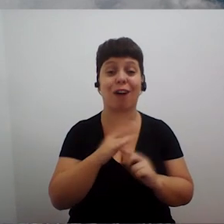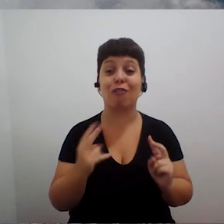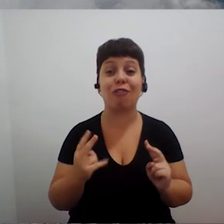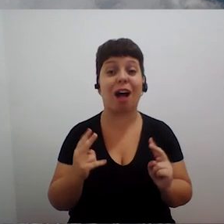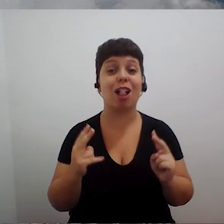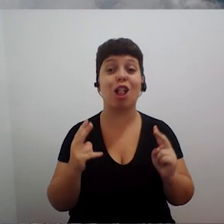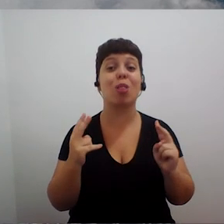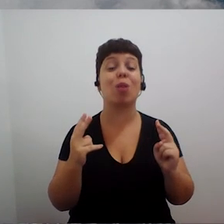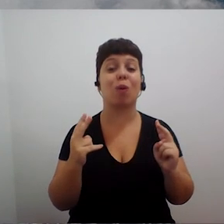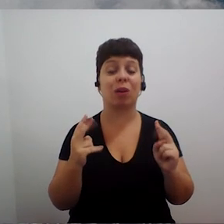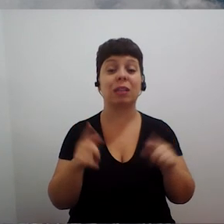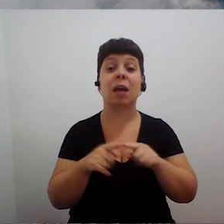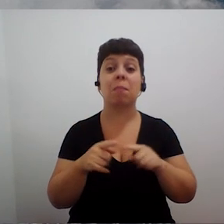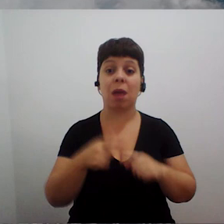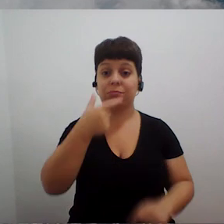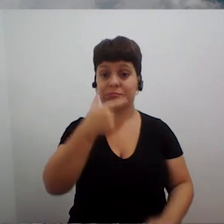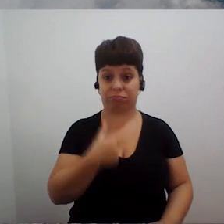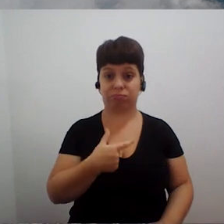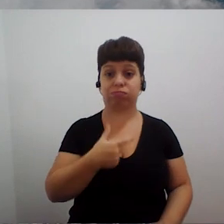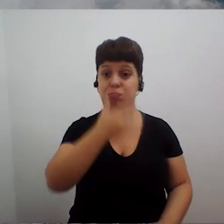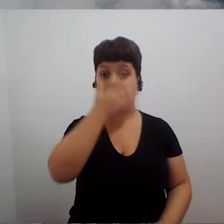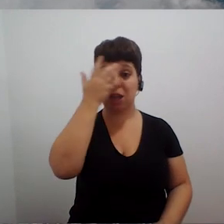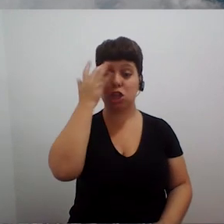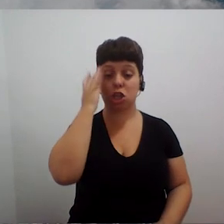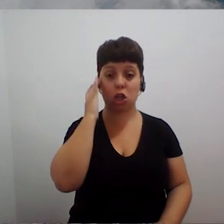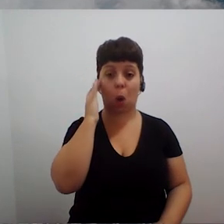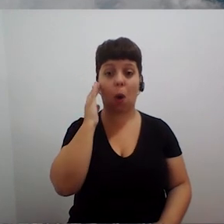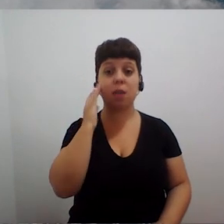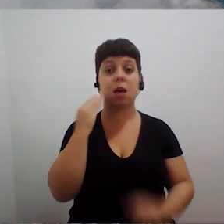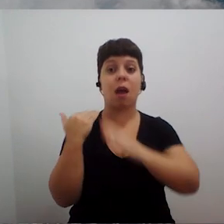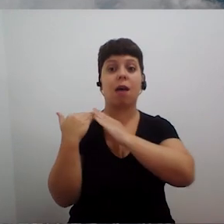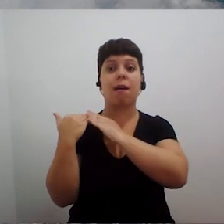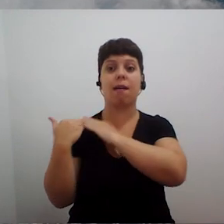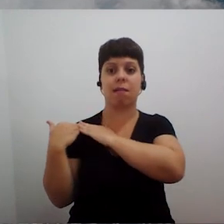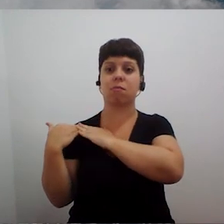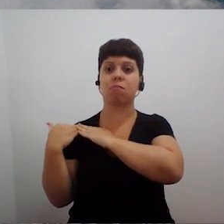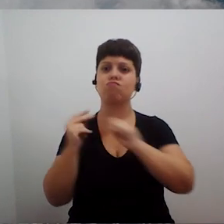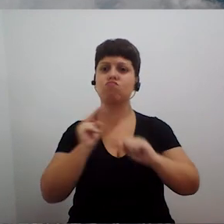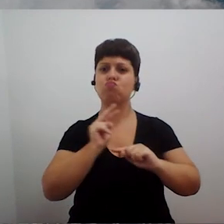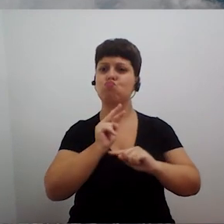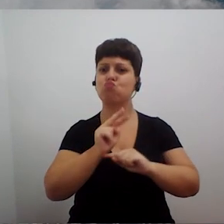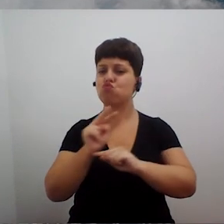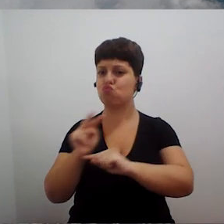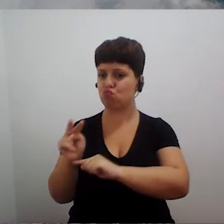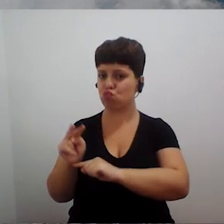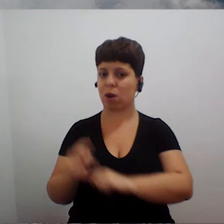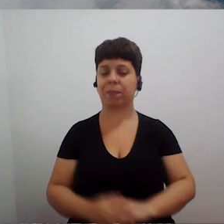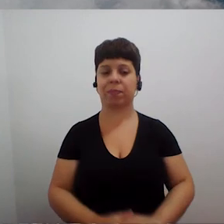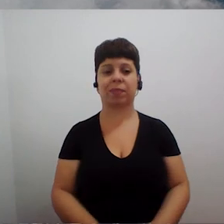e sobre o papel de pessoas, o nosso papel como seres humanos no cuidado